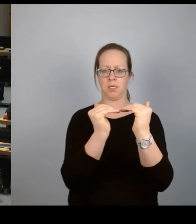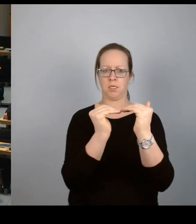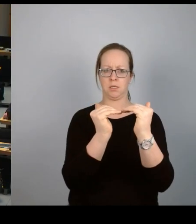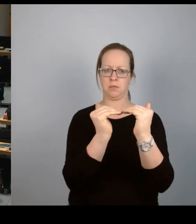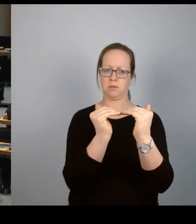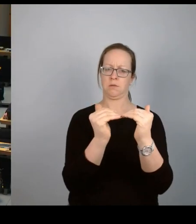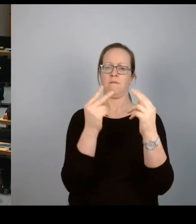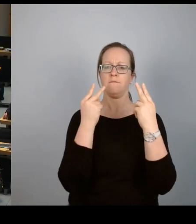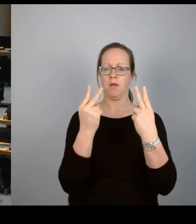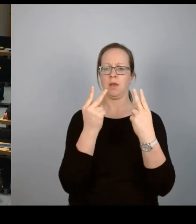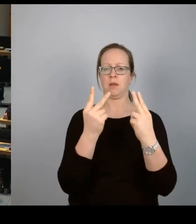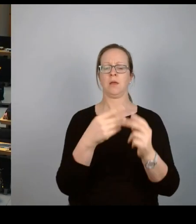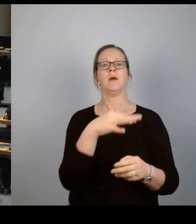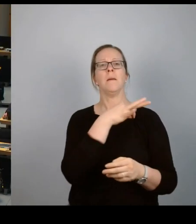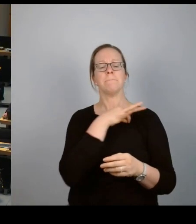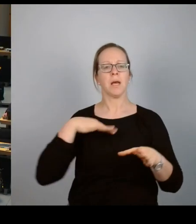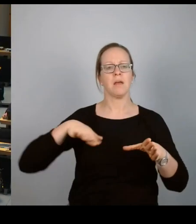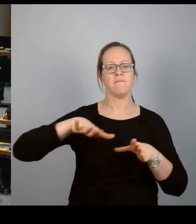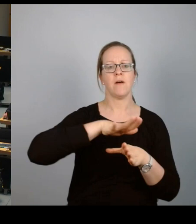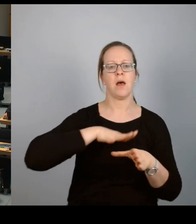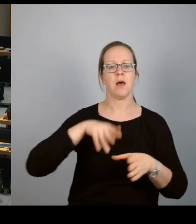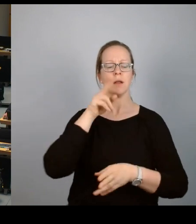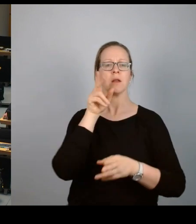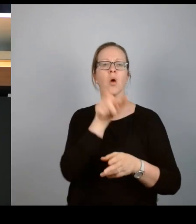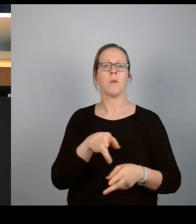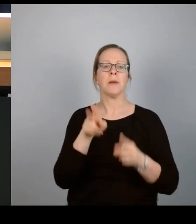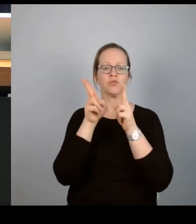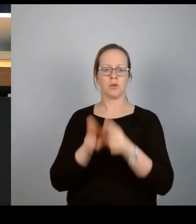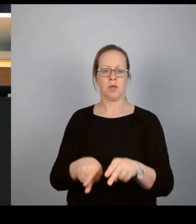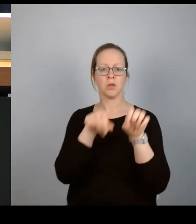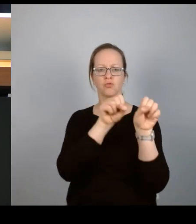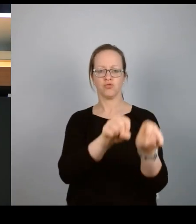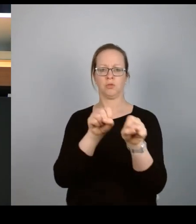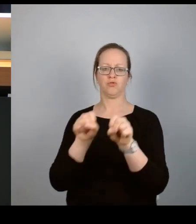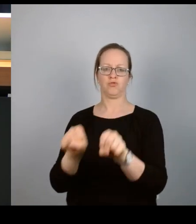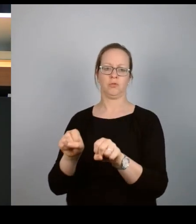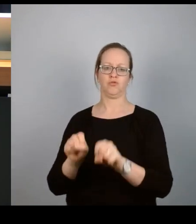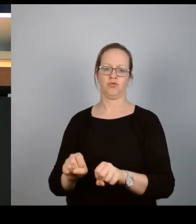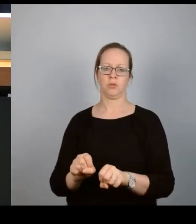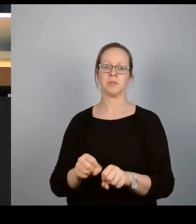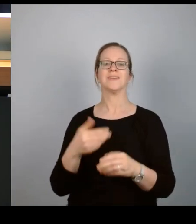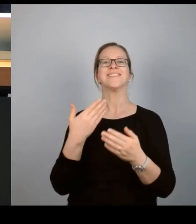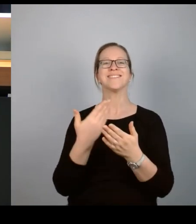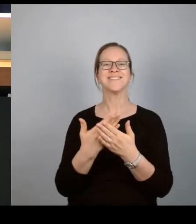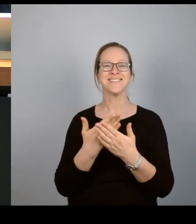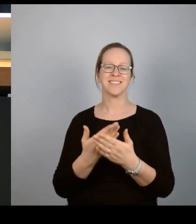Wenn man aber dann über Datenerhebung spricht, und da muss ich dann auch noch mal zur Pandemie kommen. Wir reden ja über 2020.